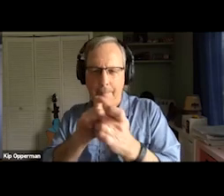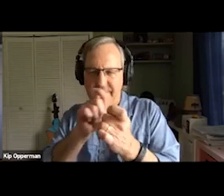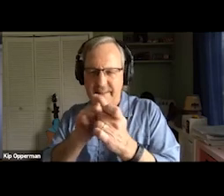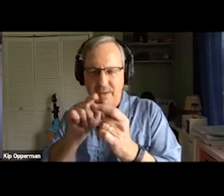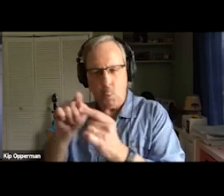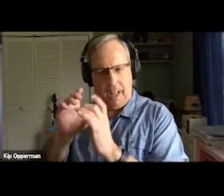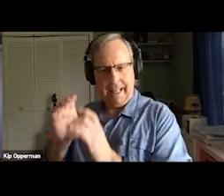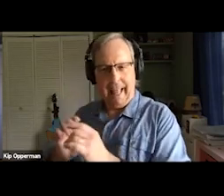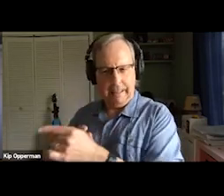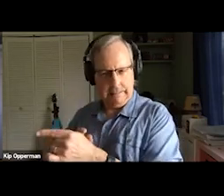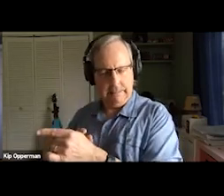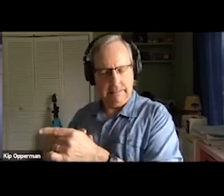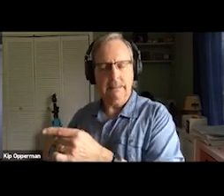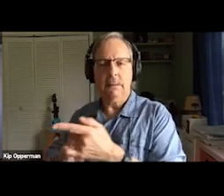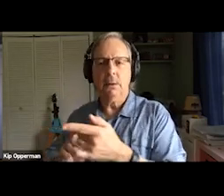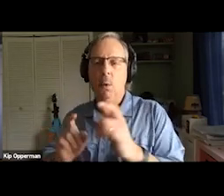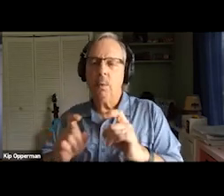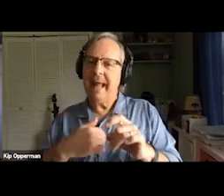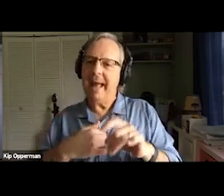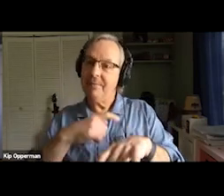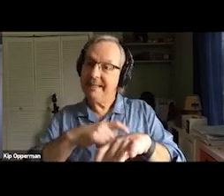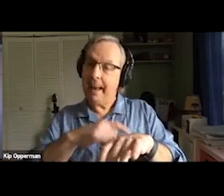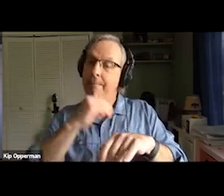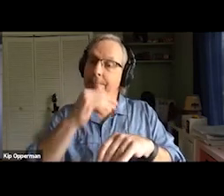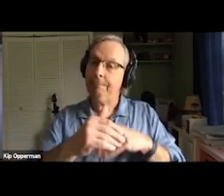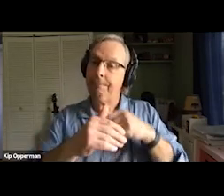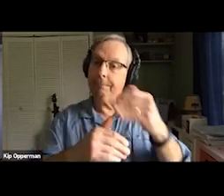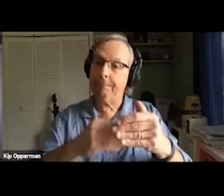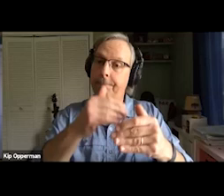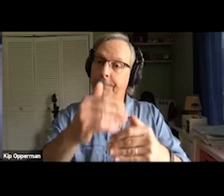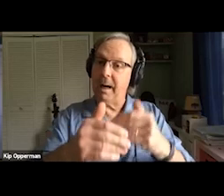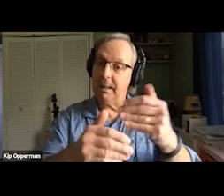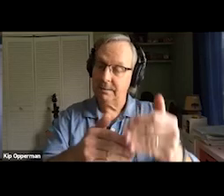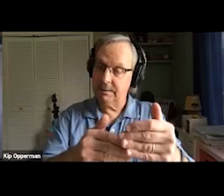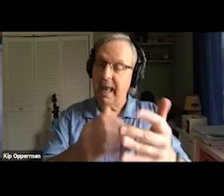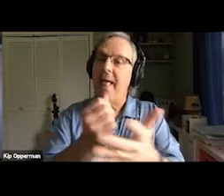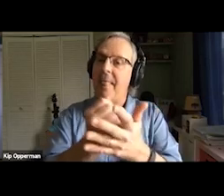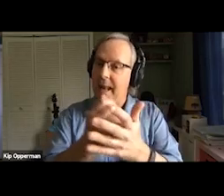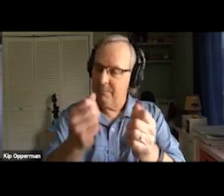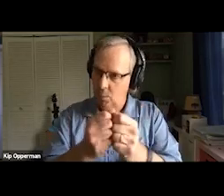Todo eso, necesitamos tener ese tiempo para procesar. Y eso ayuda con el agotamiento y la fatiga por compasión.